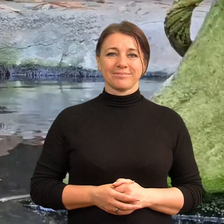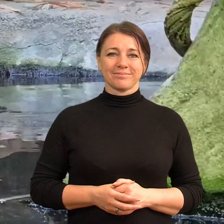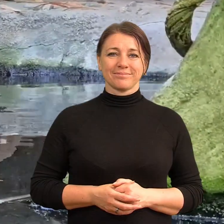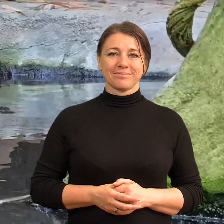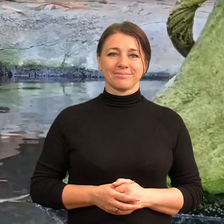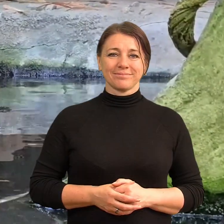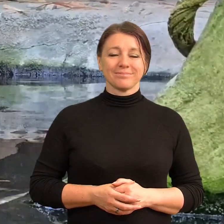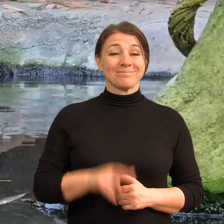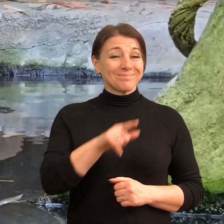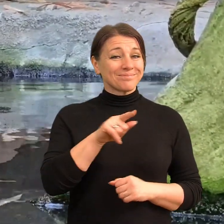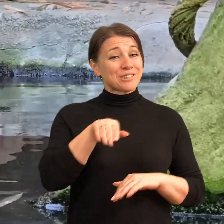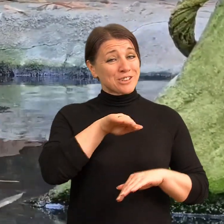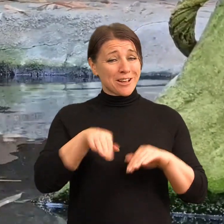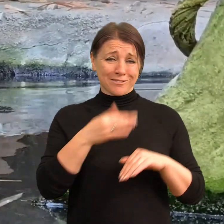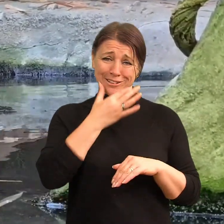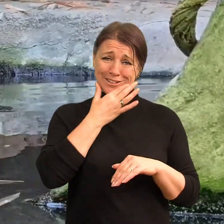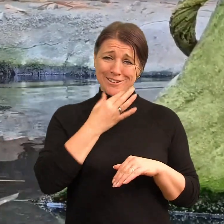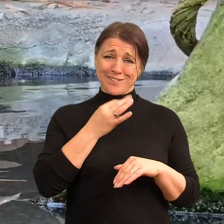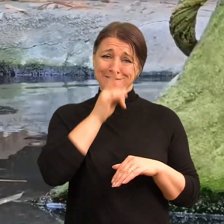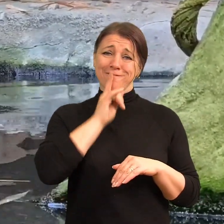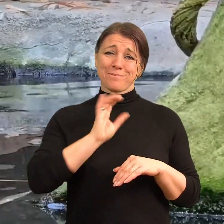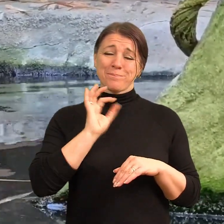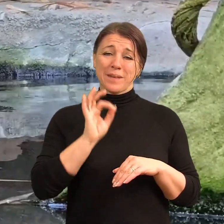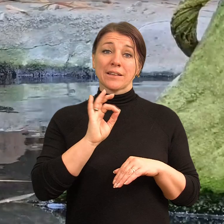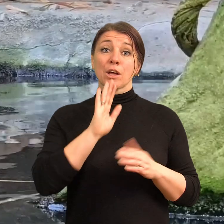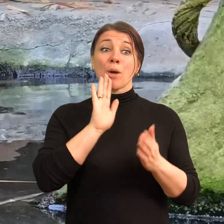Tyto sympatické želvy se zde také podařilo rozmnožit poprvé v Evropě.